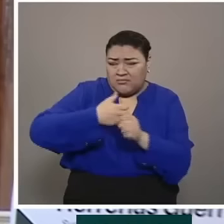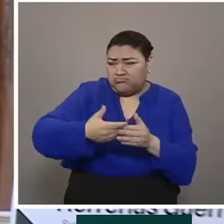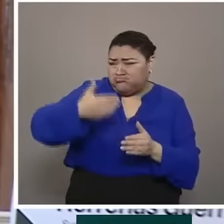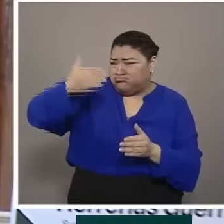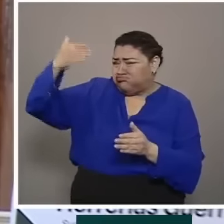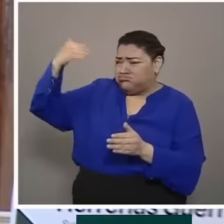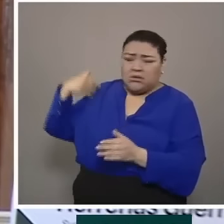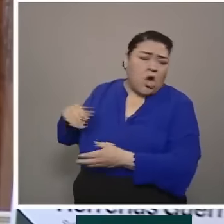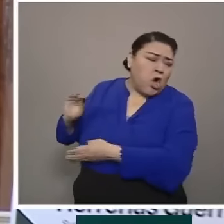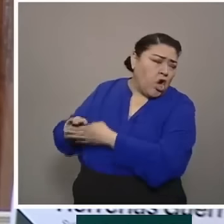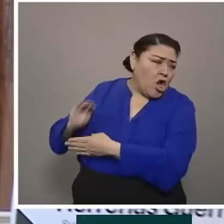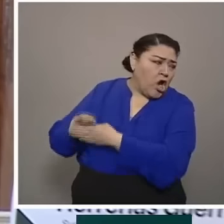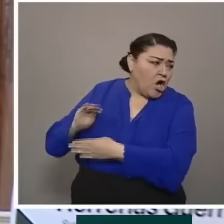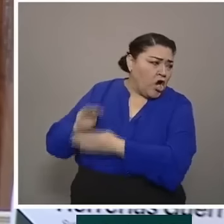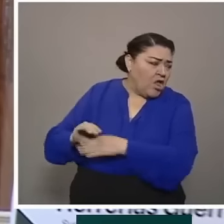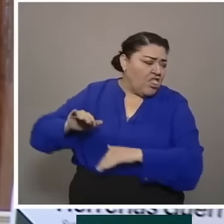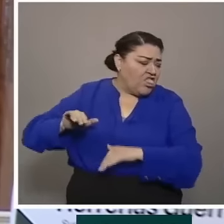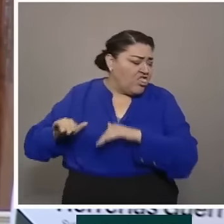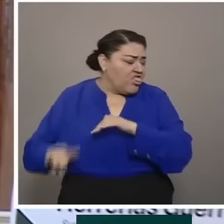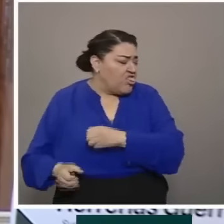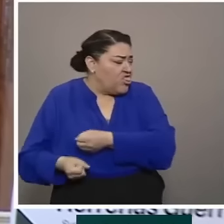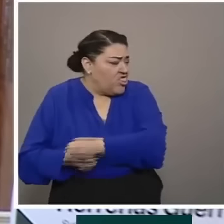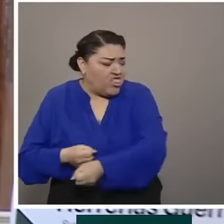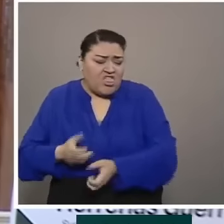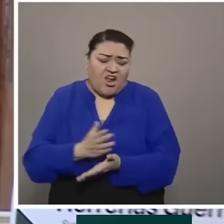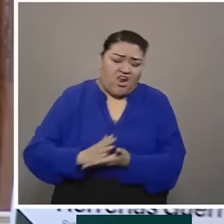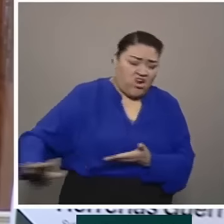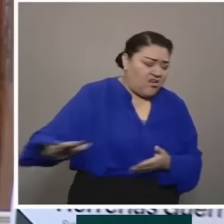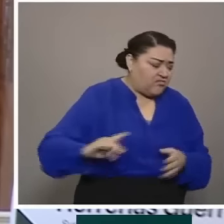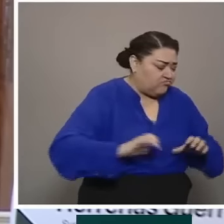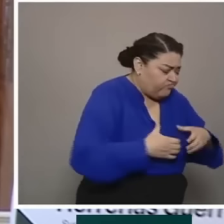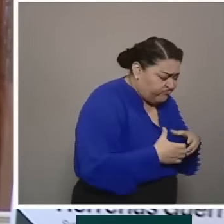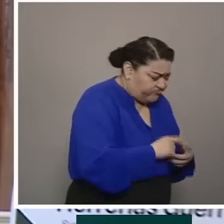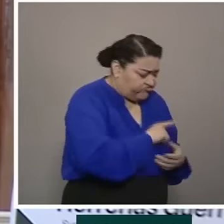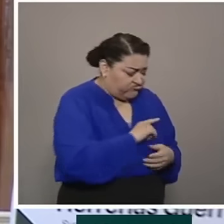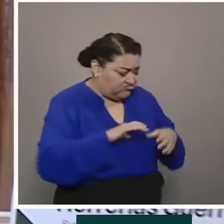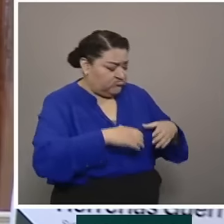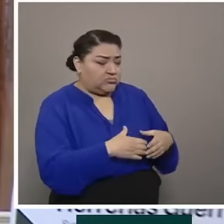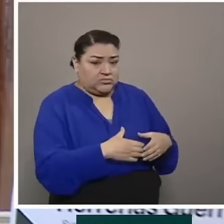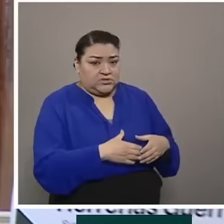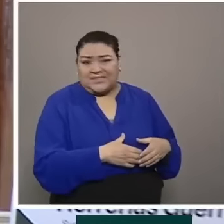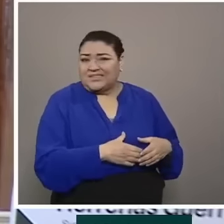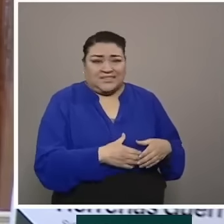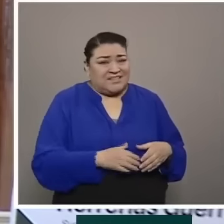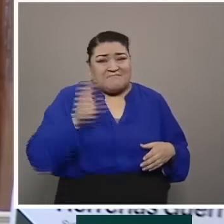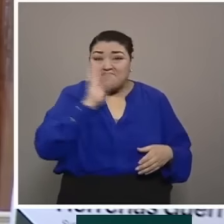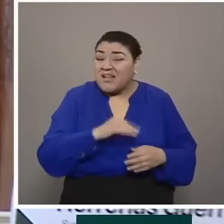subordinados, excluidos de la toma de decisiones. Nuestra Constitución busca revertir esa exclusión